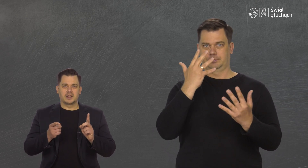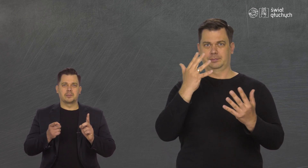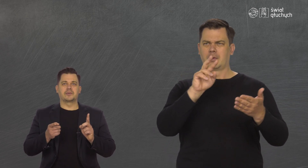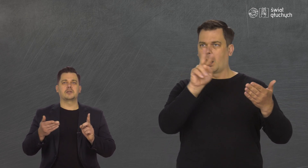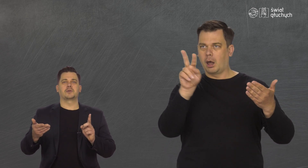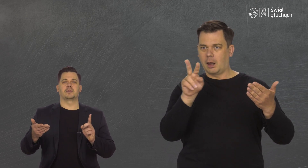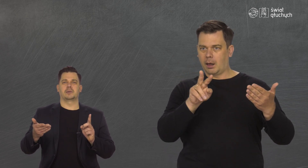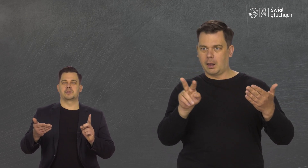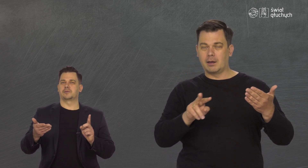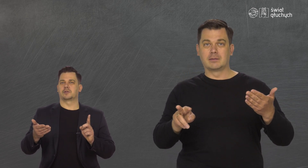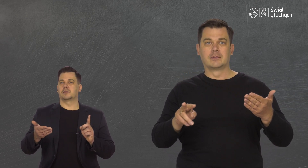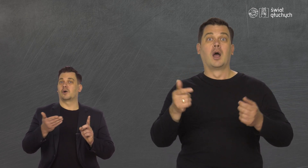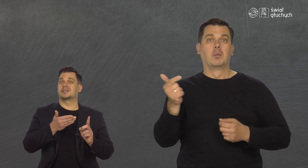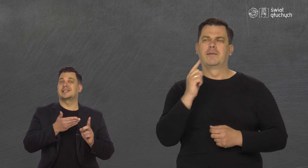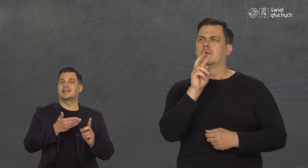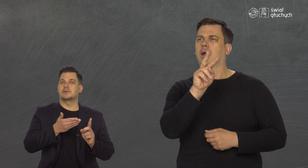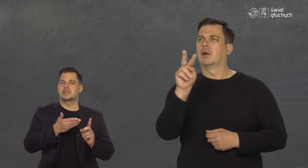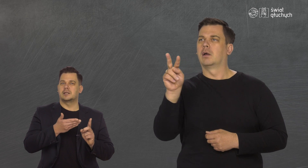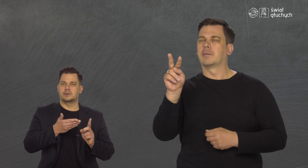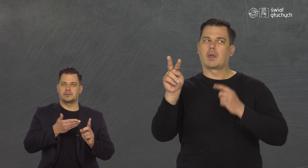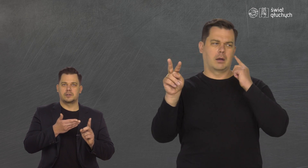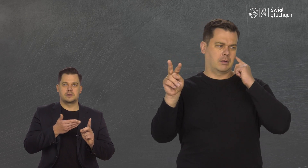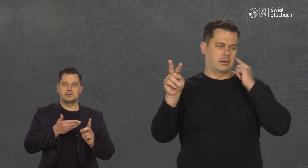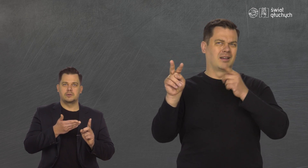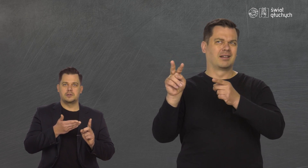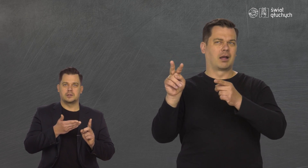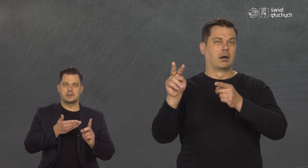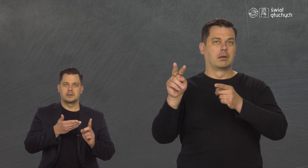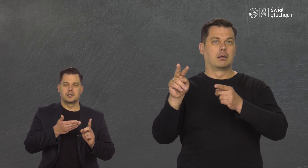nie powinieneś mieć problemu z powtórzeniem ostatniego zdania, które właśnie skończyłeś czytać.